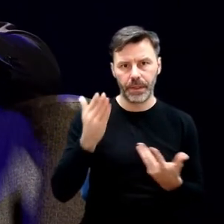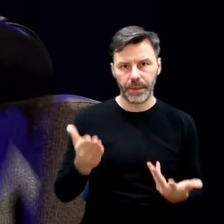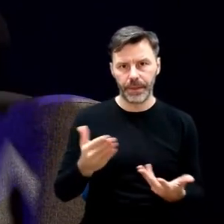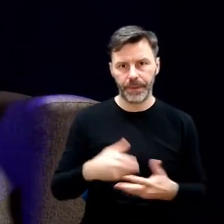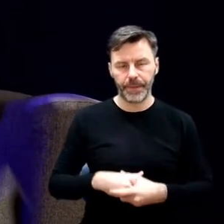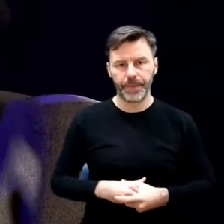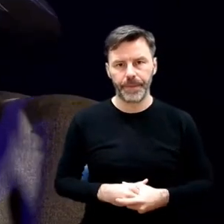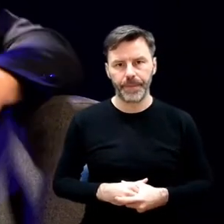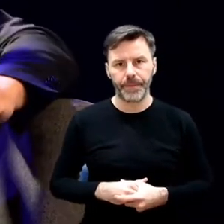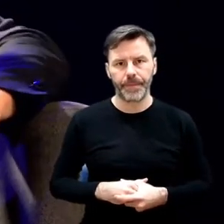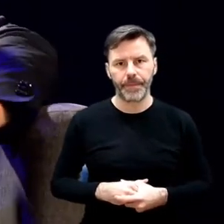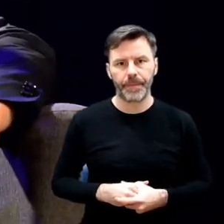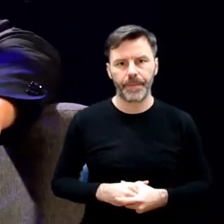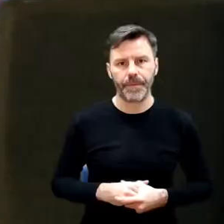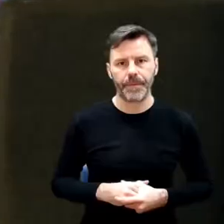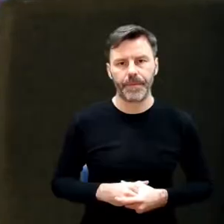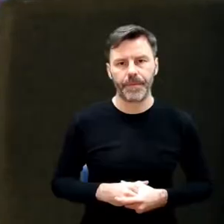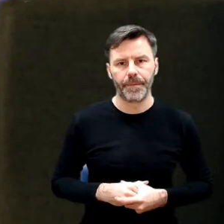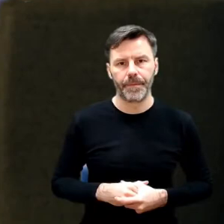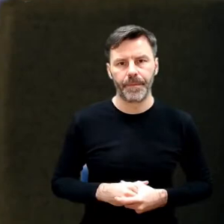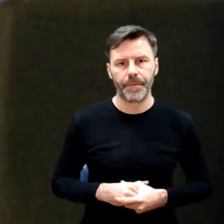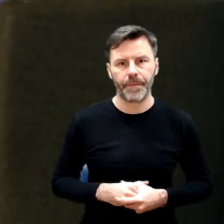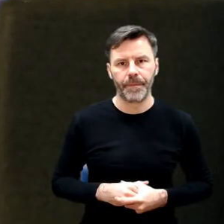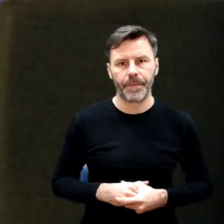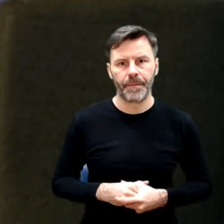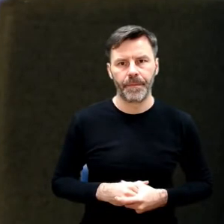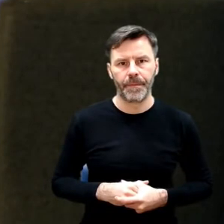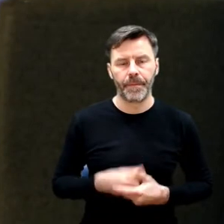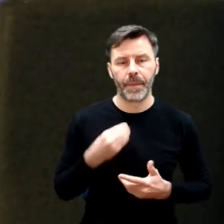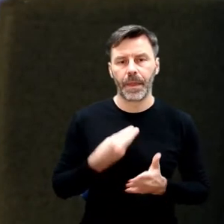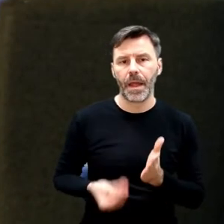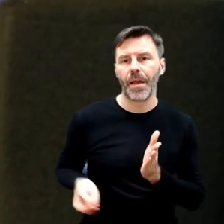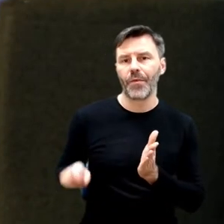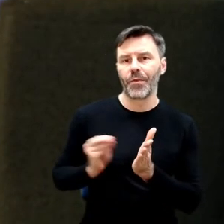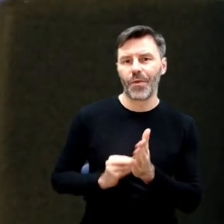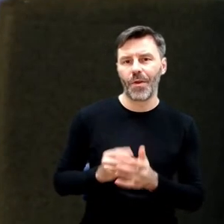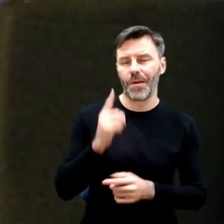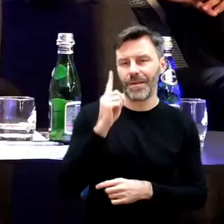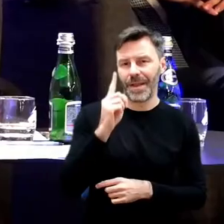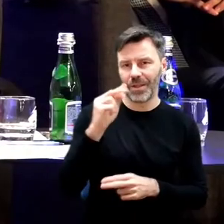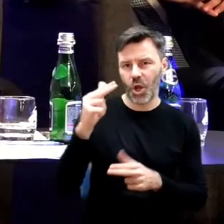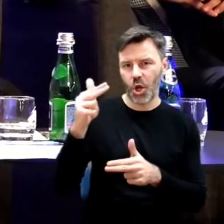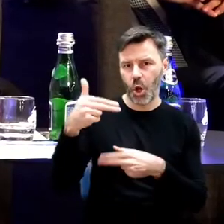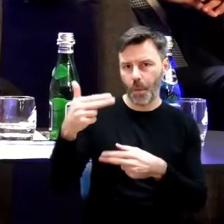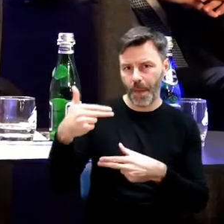Ja pozwolę sobie tutaj dodać jeden komentarz a propos jakości mieszkań.